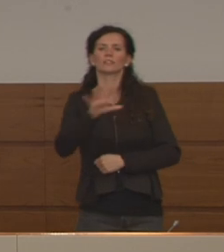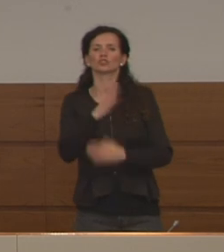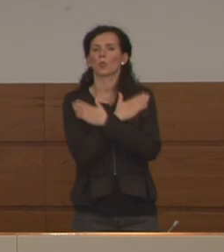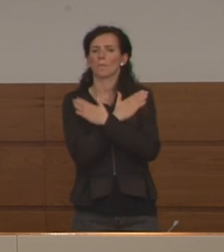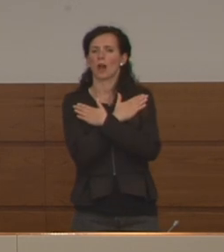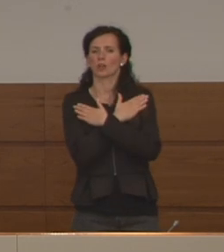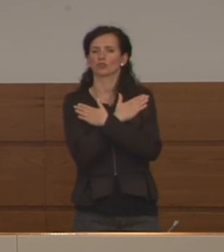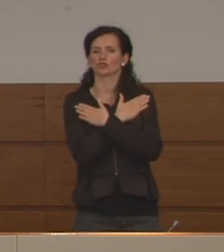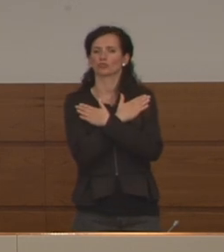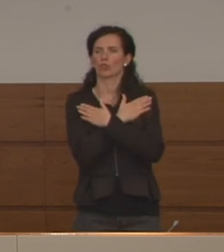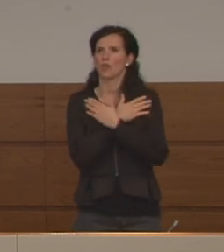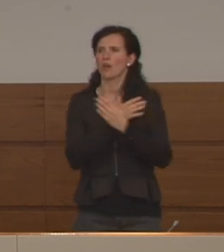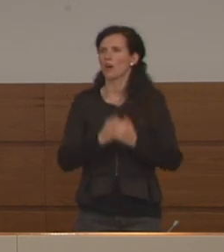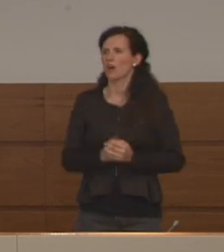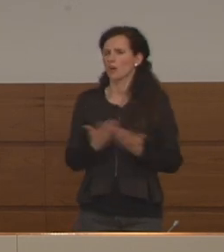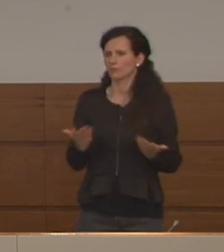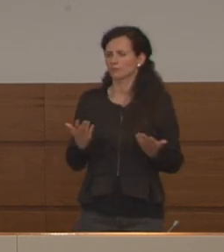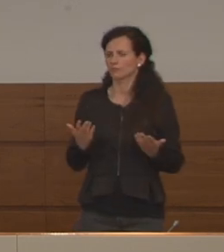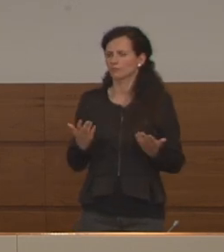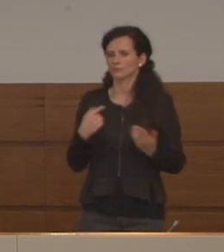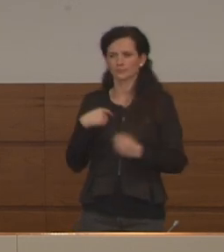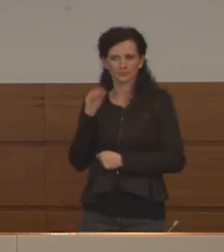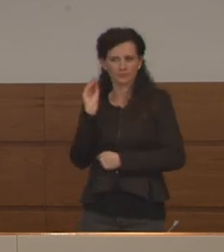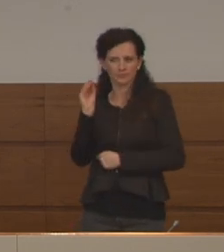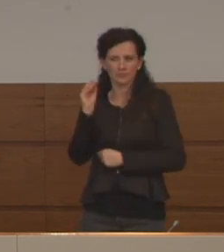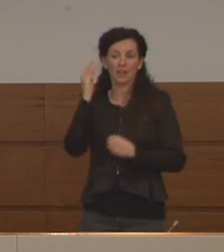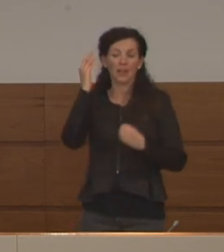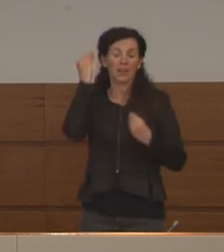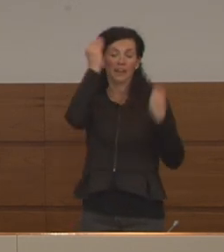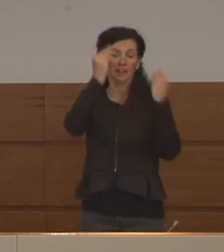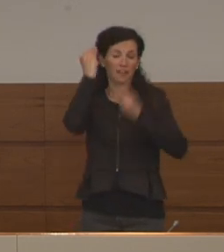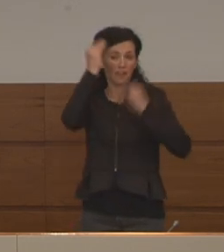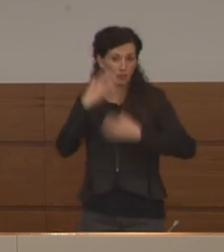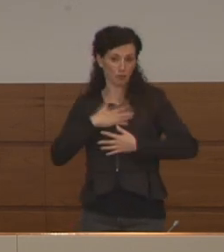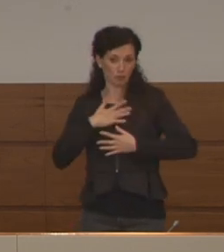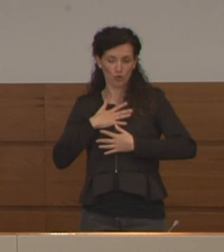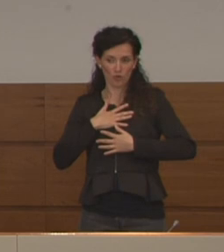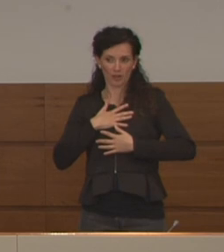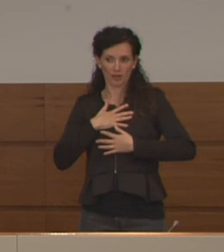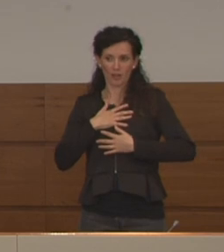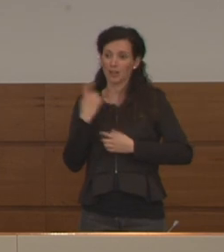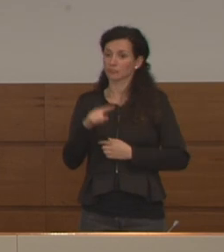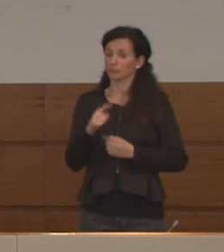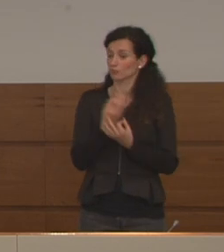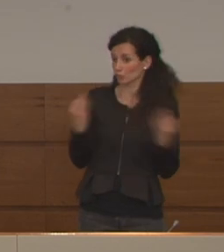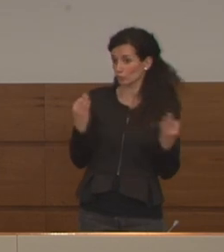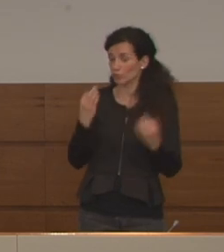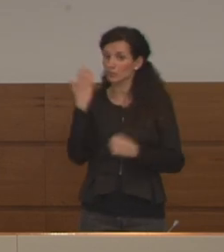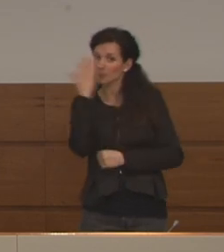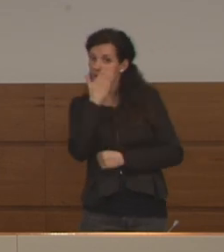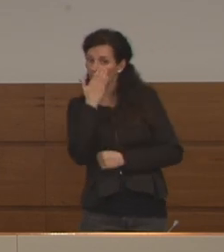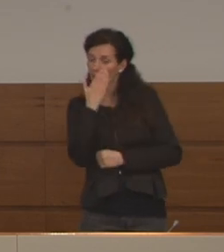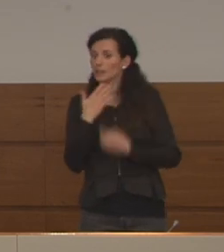Ora le chiedo, Dottor Guerra, questa riflessione è corretta, è sbagliata? Grazie.